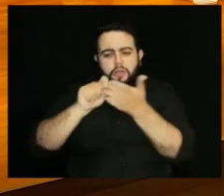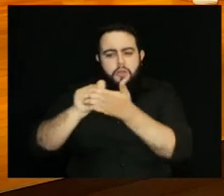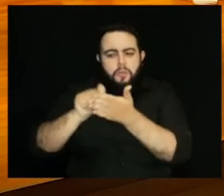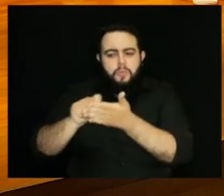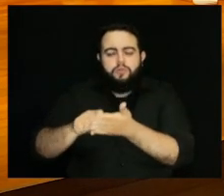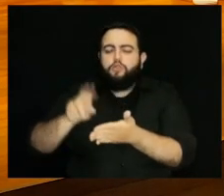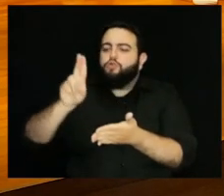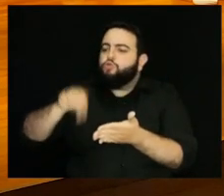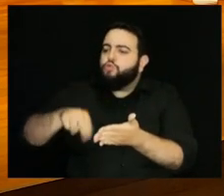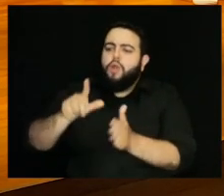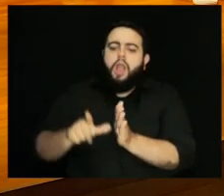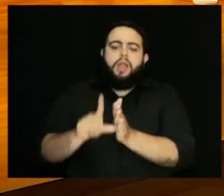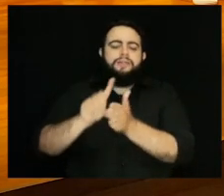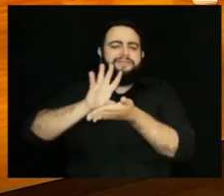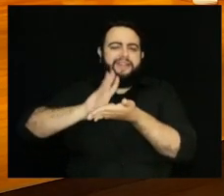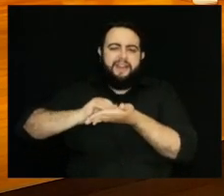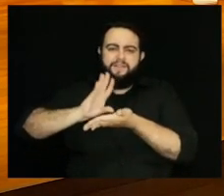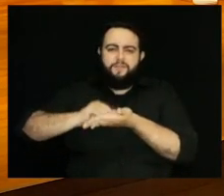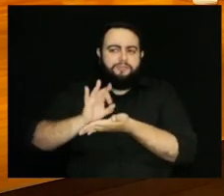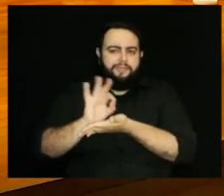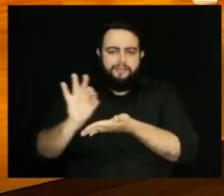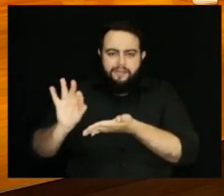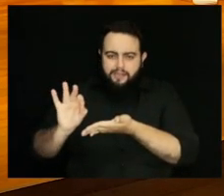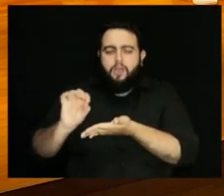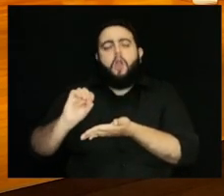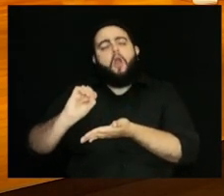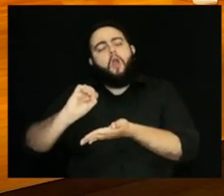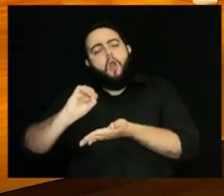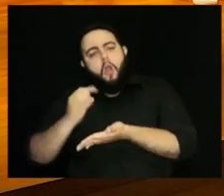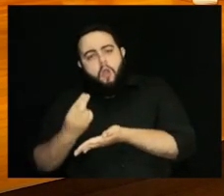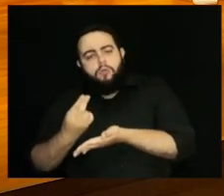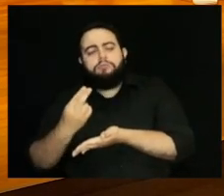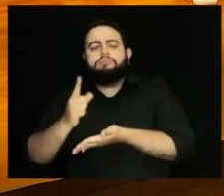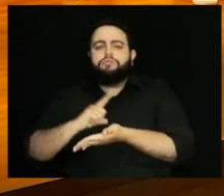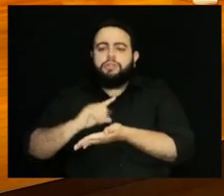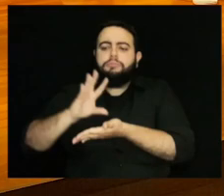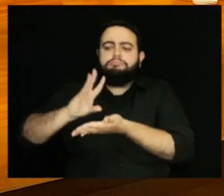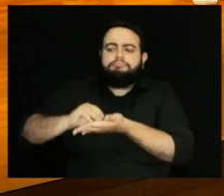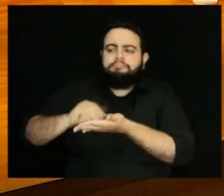nunca tinham sido gravados ou que tinham uma gravação obscura que ninguém tinha prestado